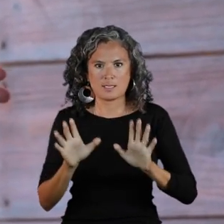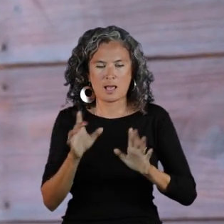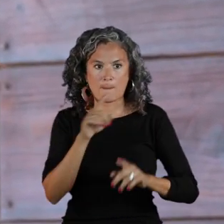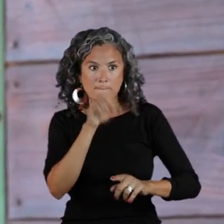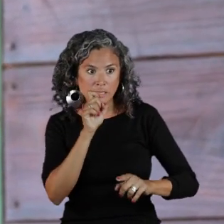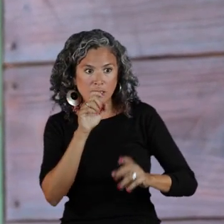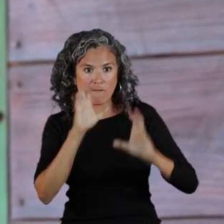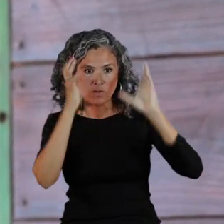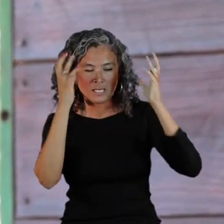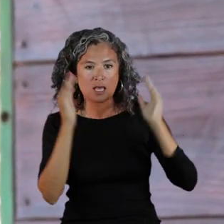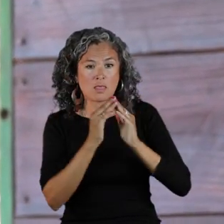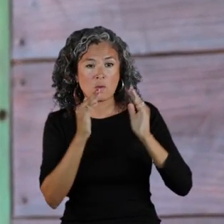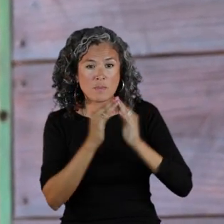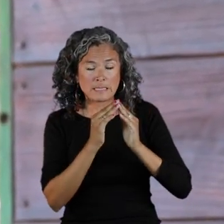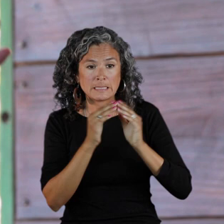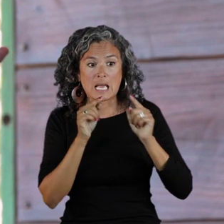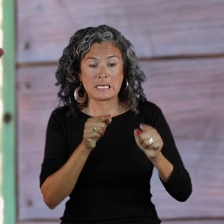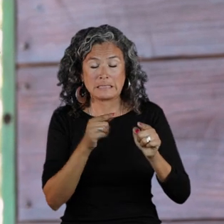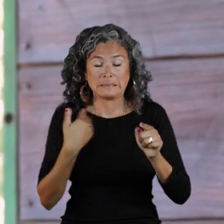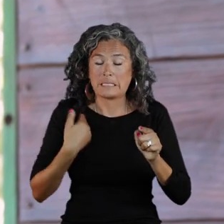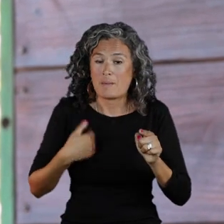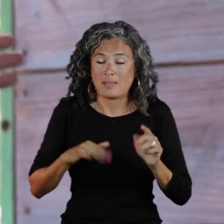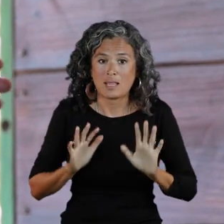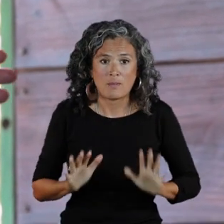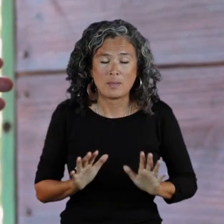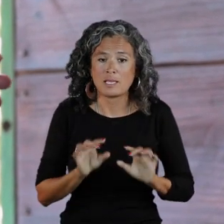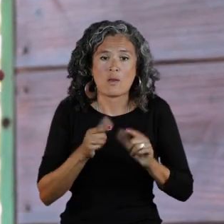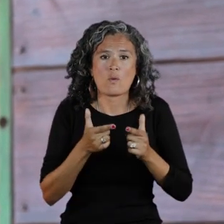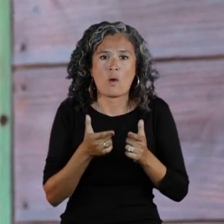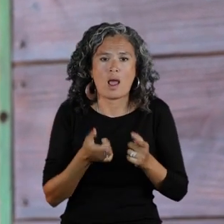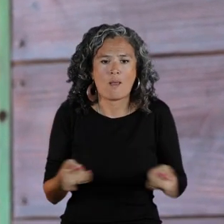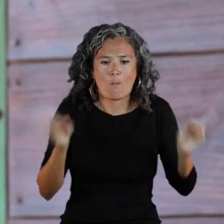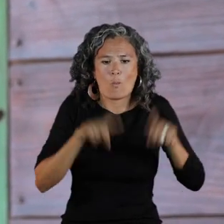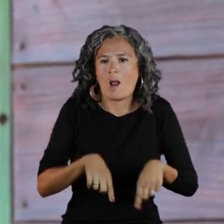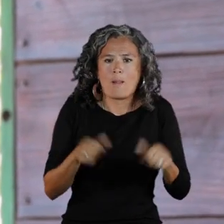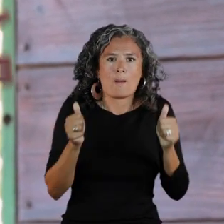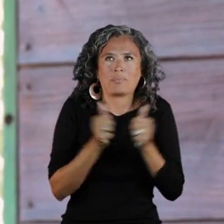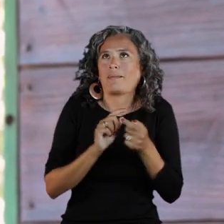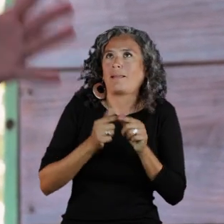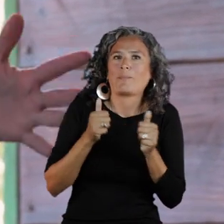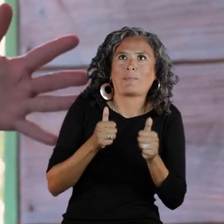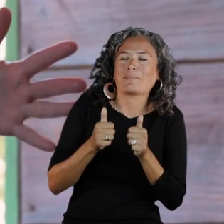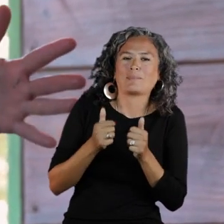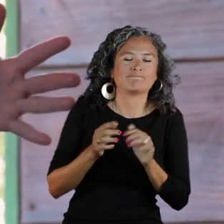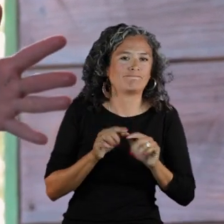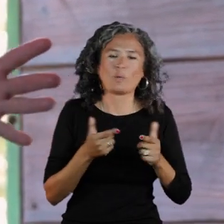y es necesario saber detectarlo a tiempo ya que lamentablemente no hay posibilidad de una vuelta atrás.